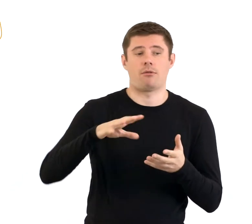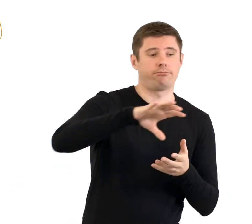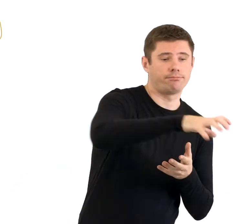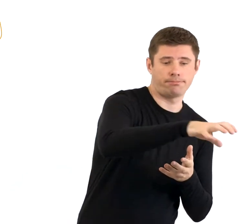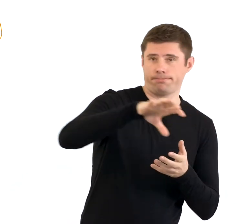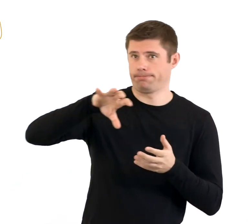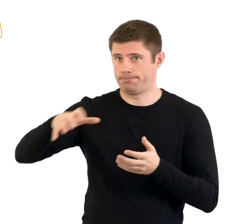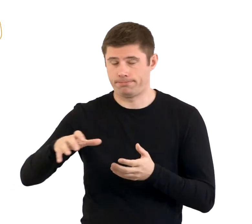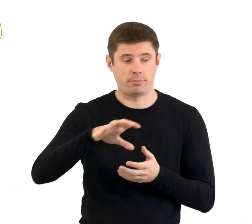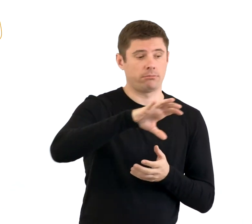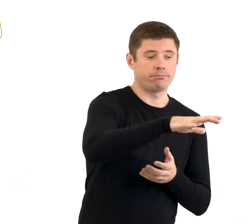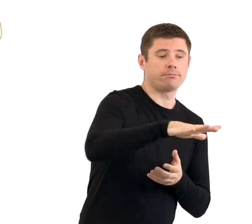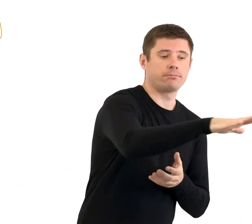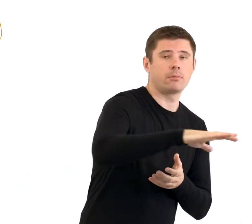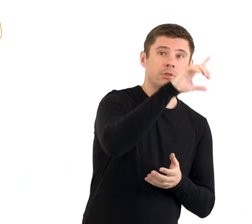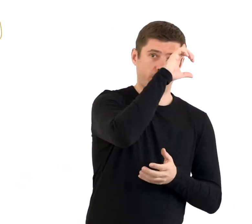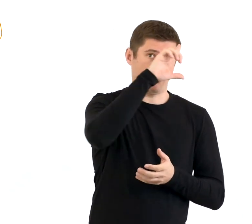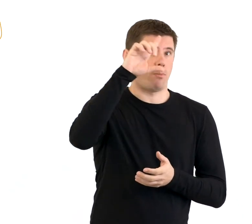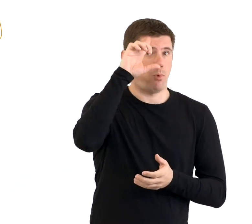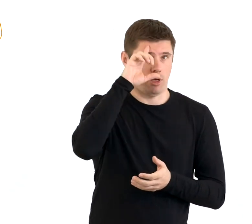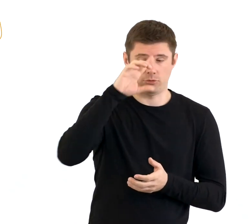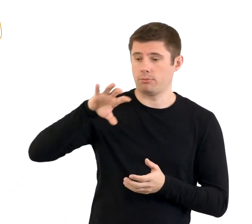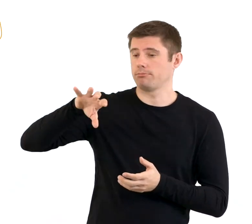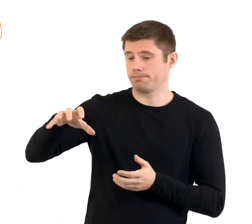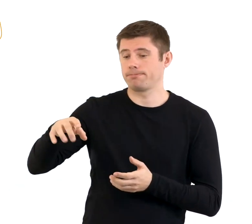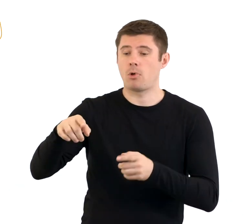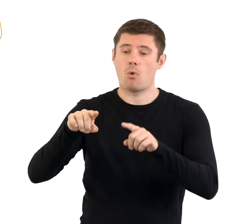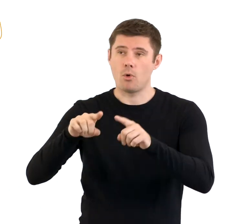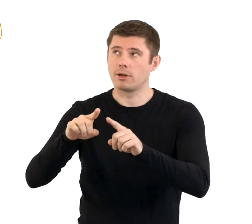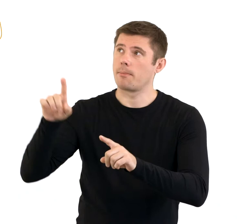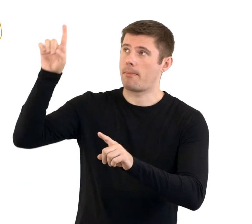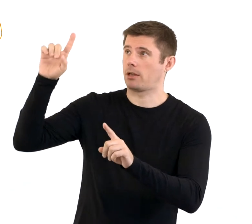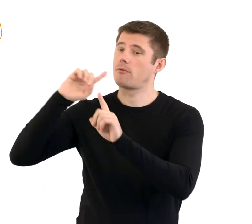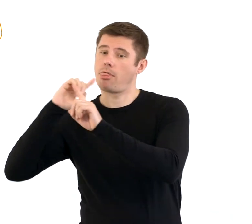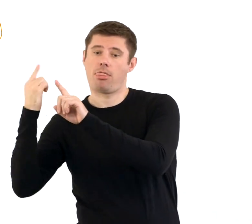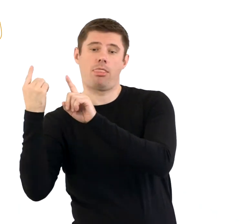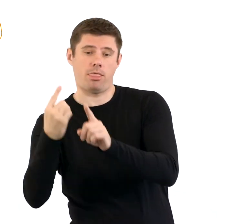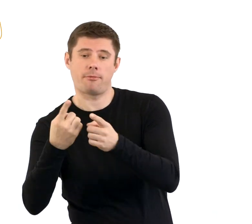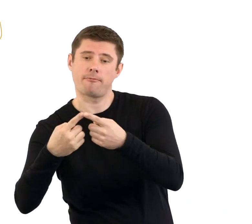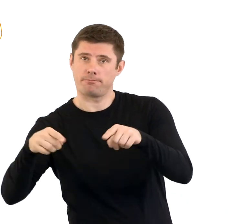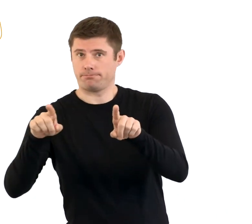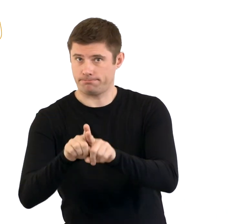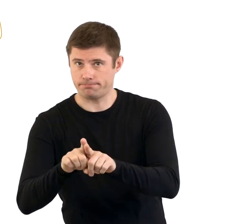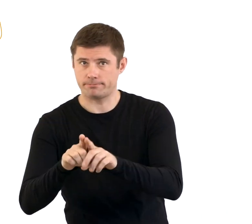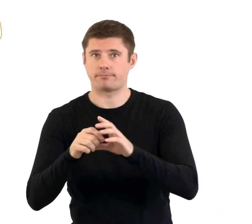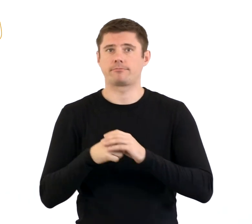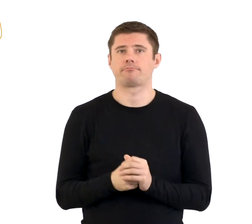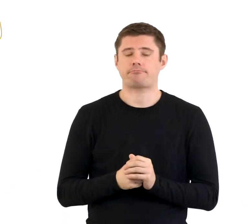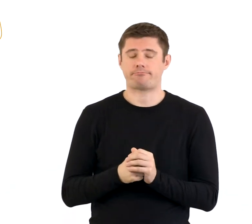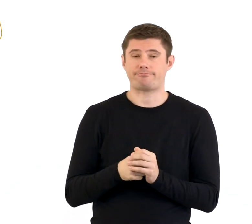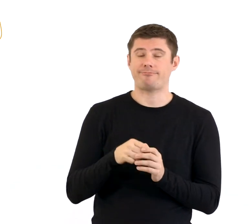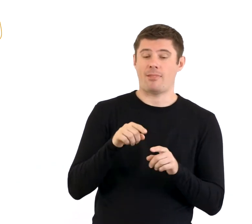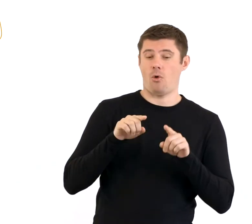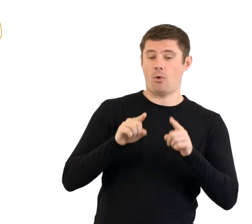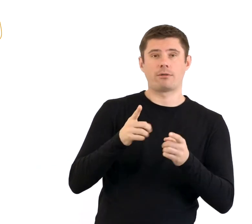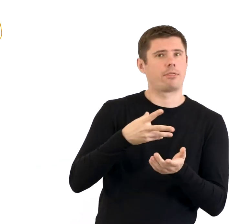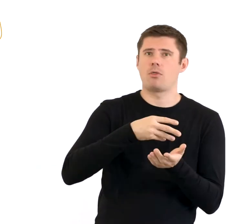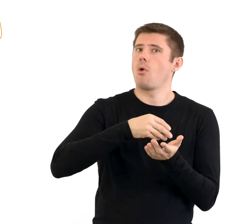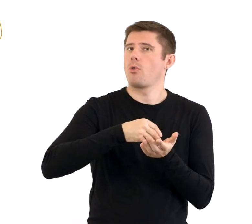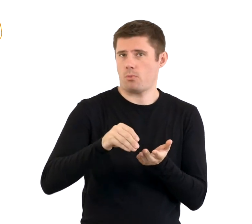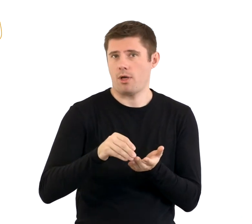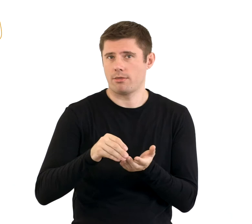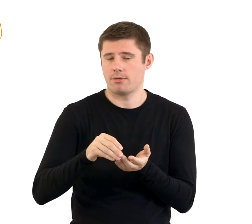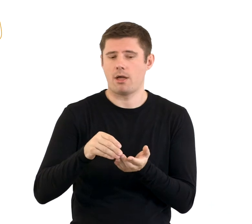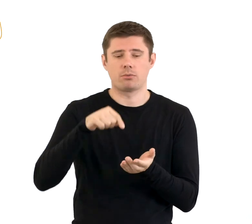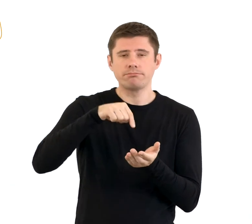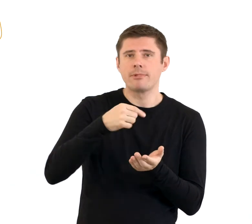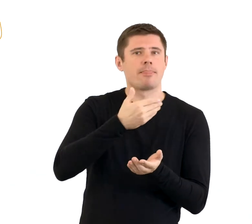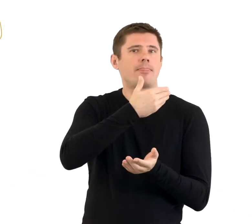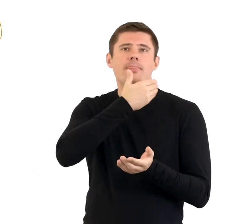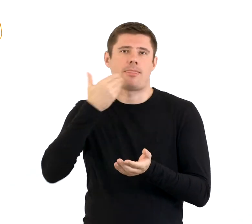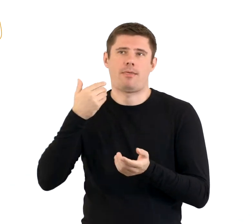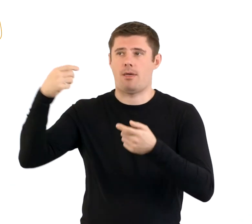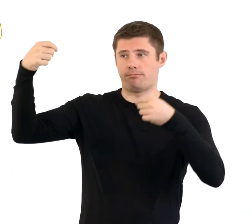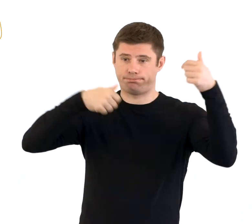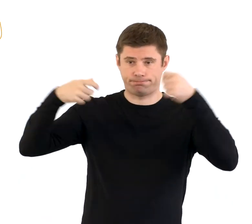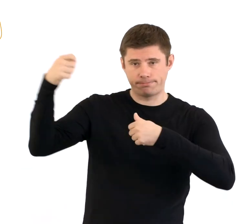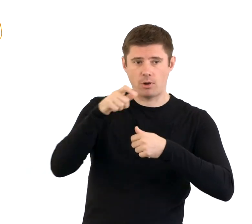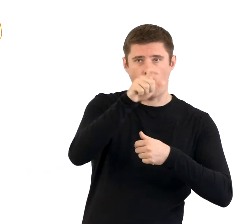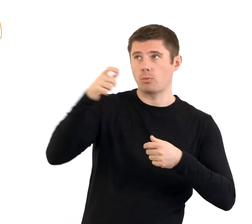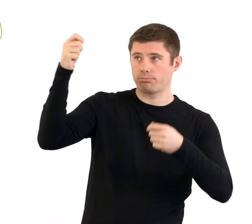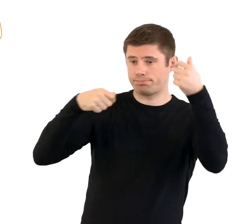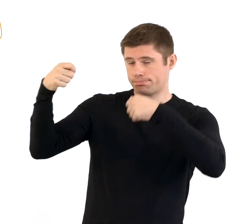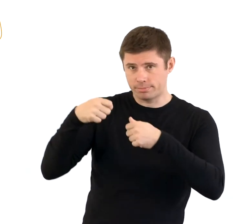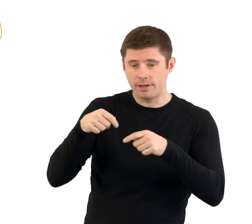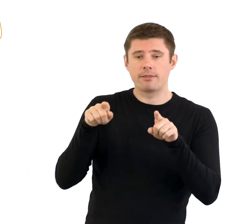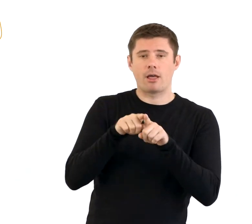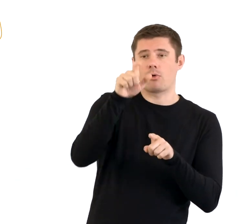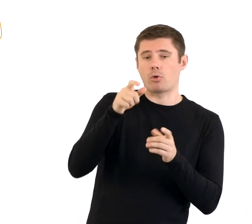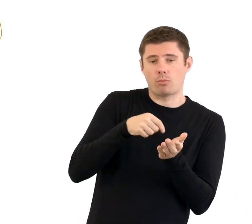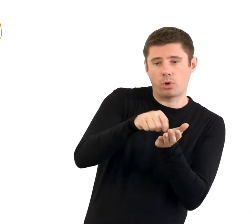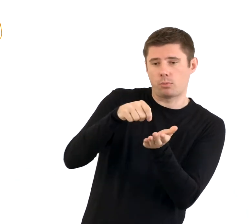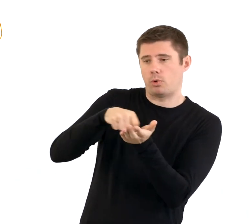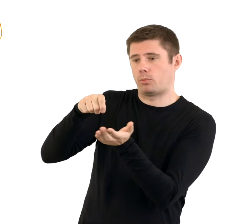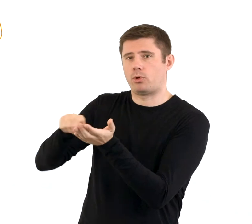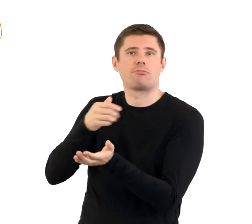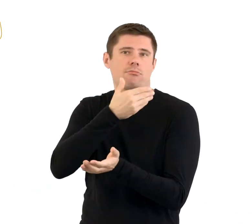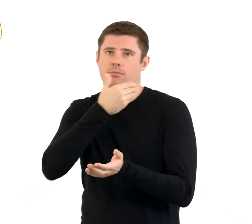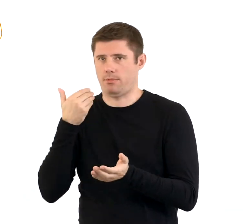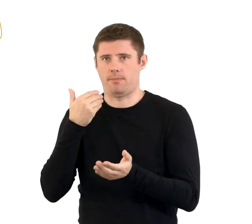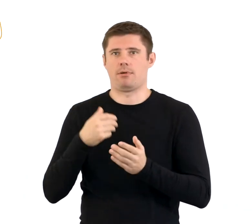w sferze działalności społecznej i zadań publicznych, za które nie pobierają one opłat.